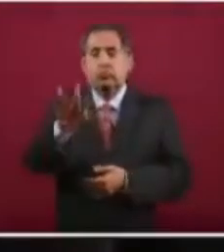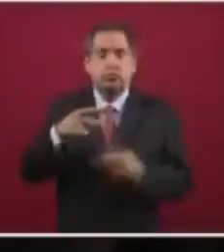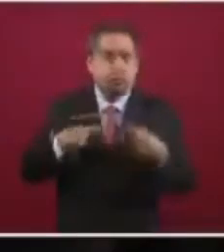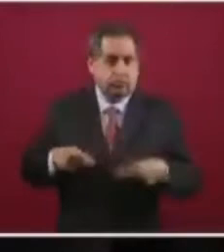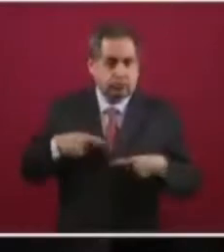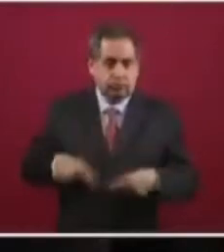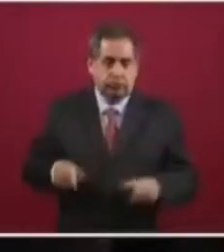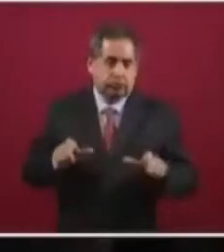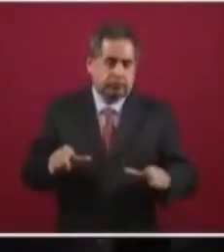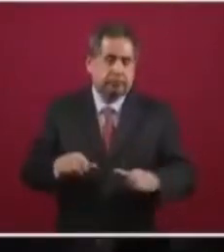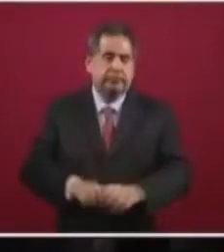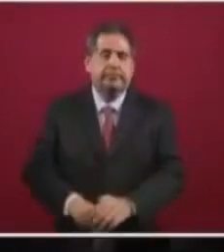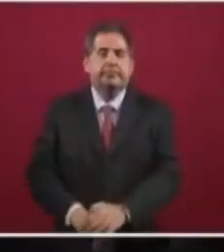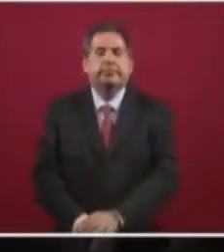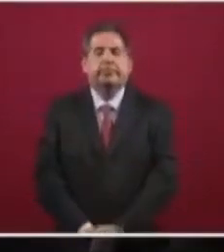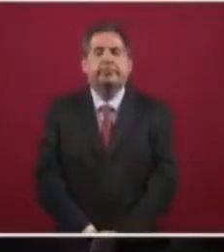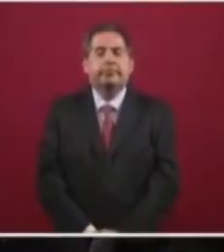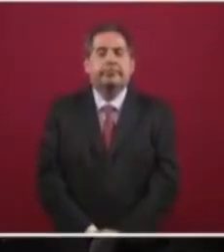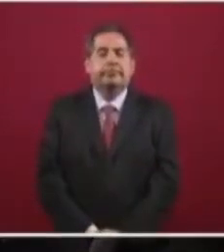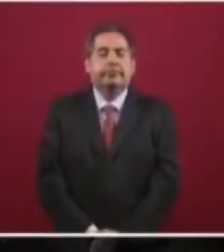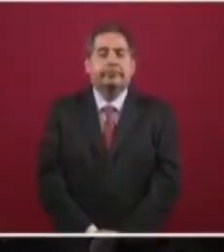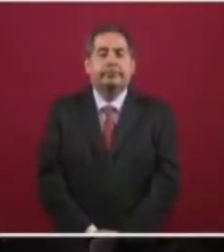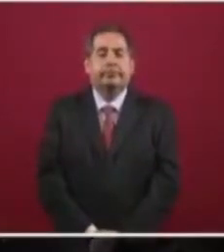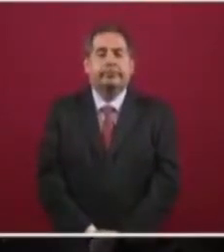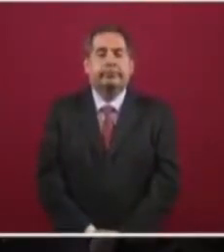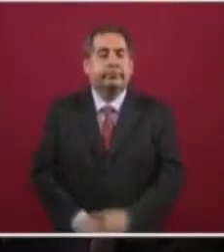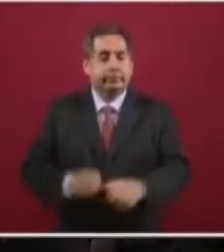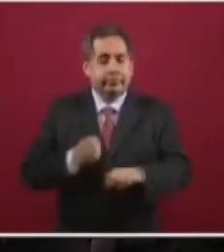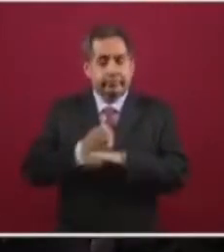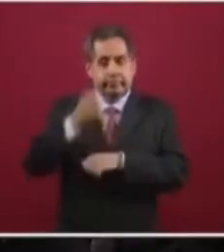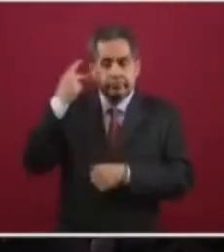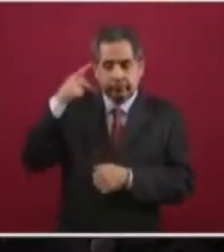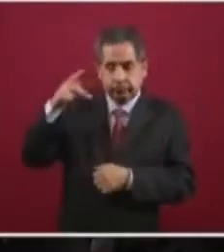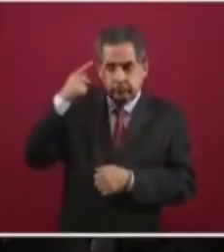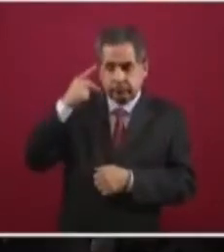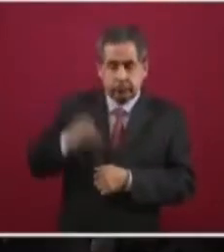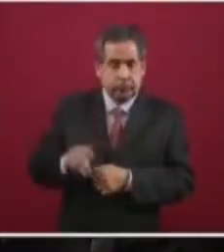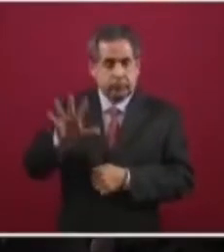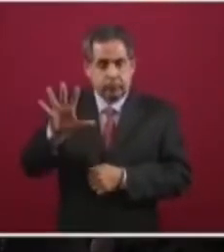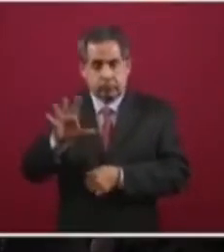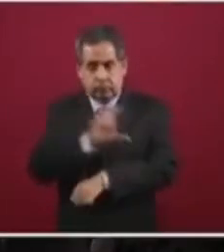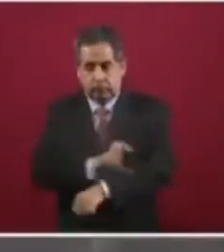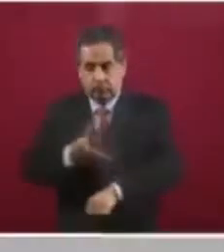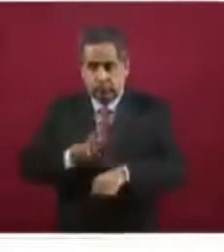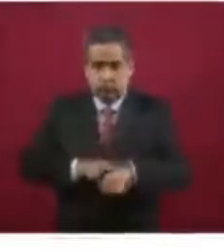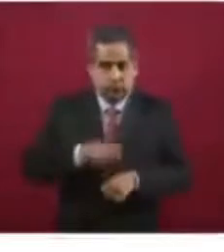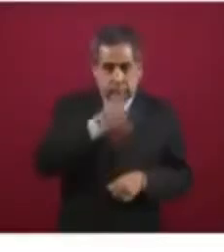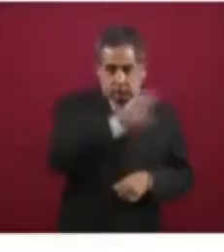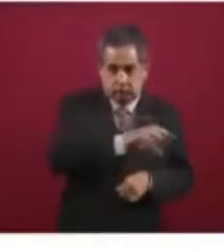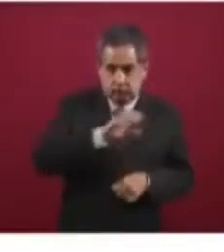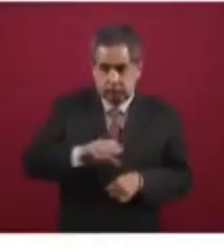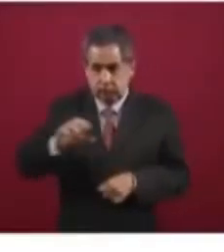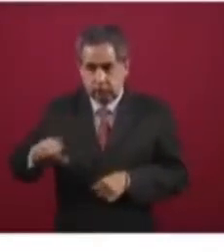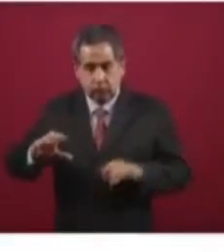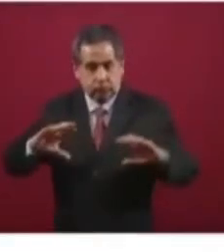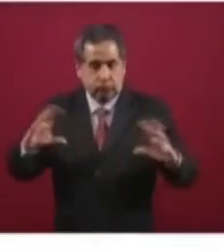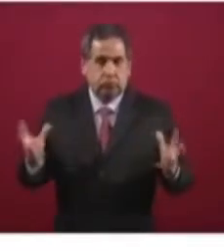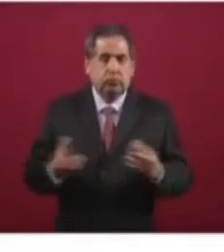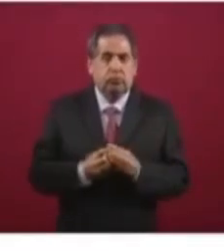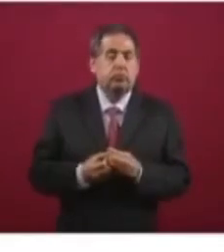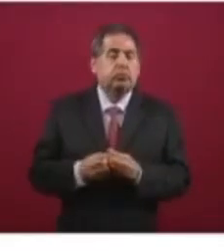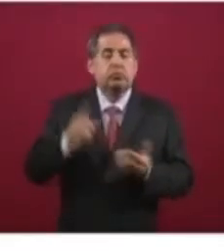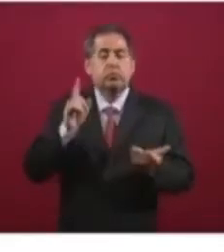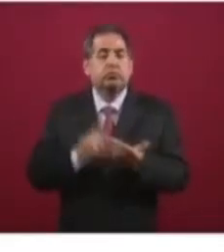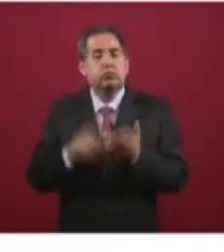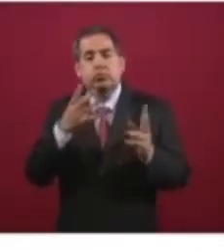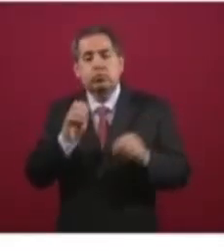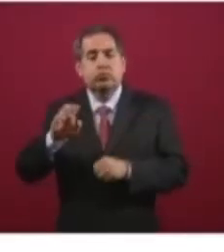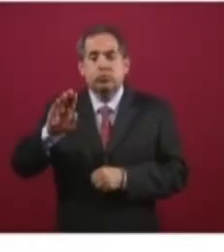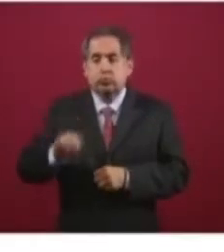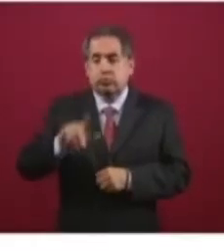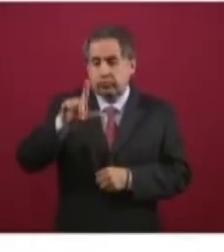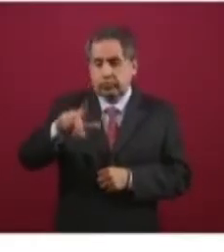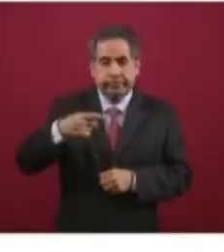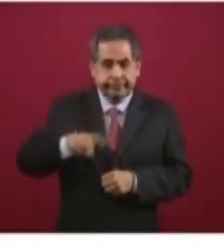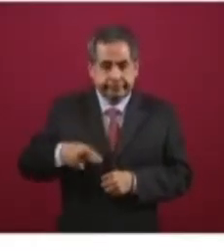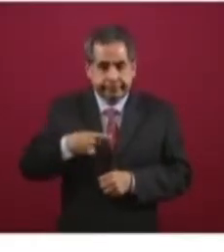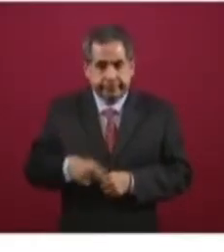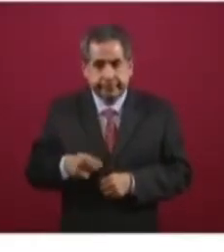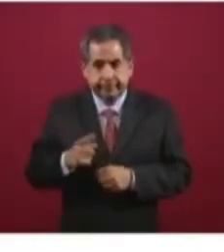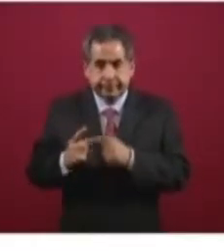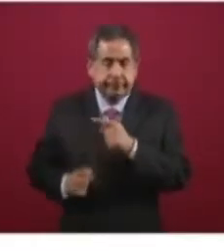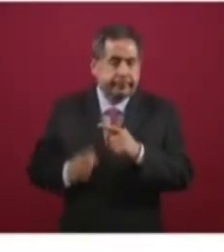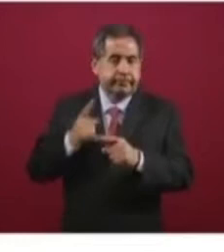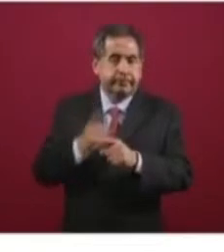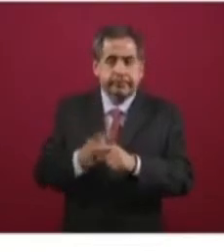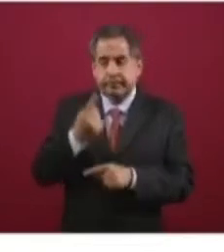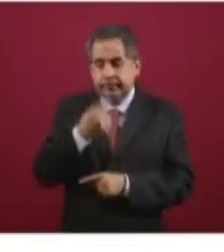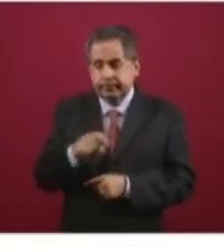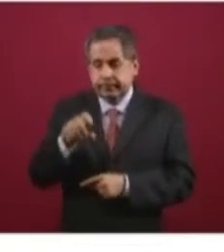En el estado de Puebla tenemos cinco coordinaciones regionales con mil 997 elementos, más 166